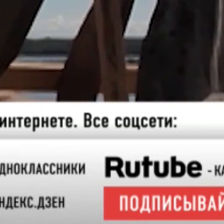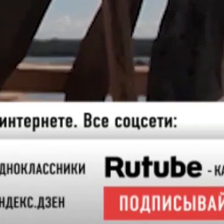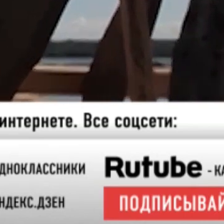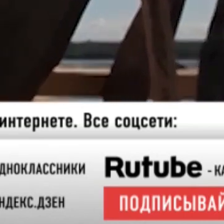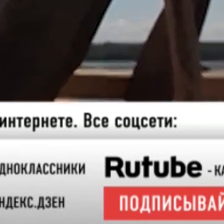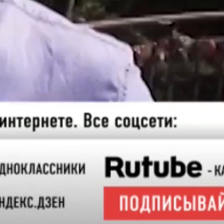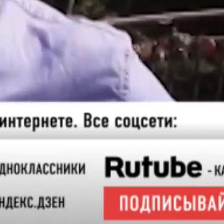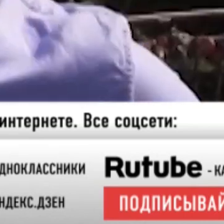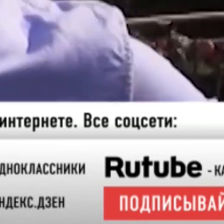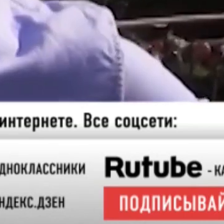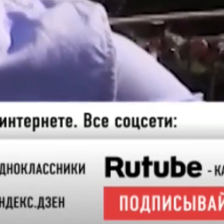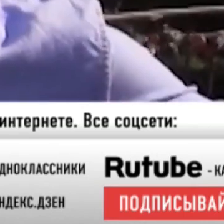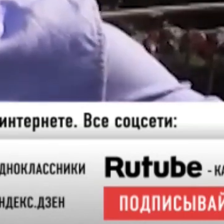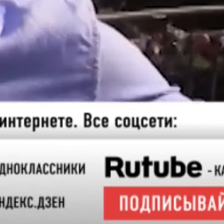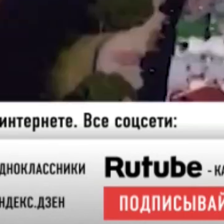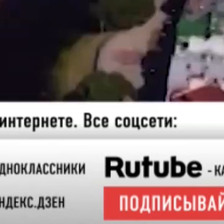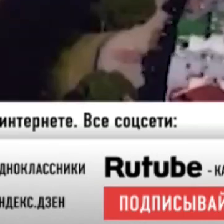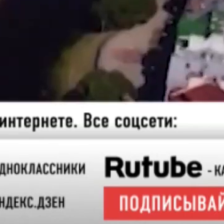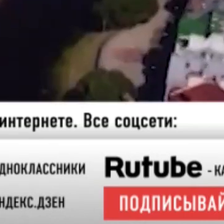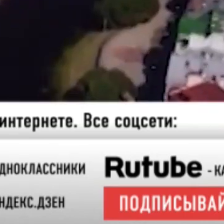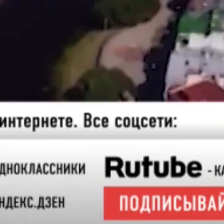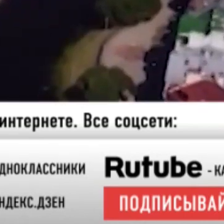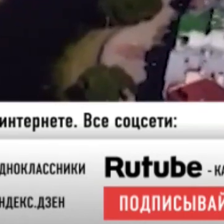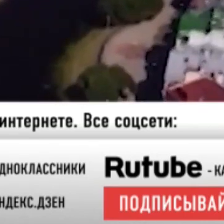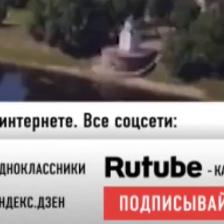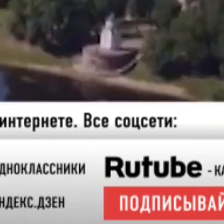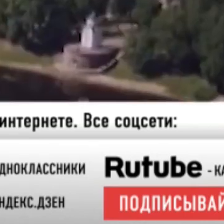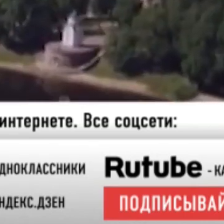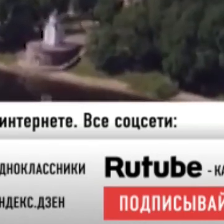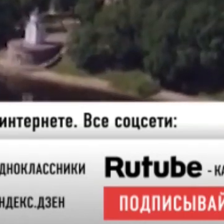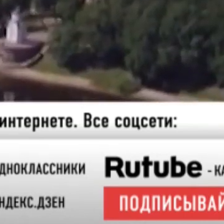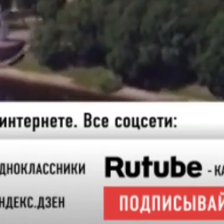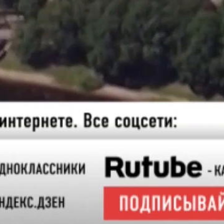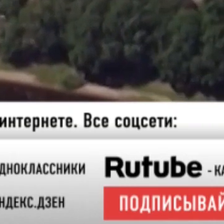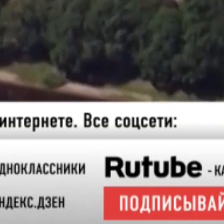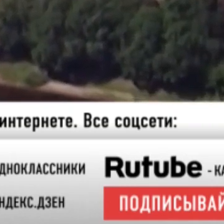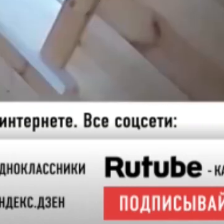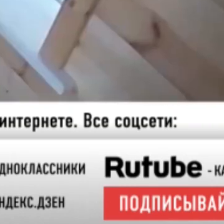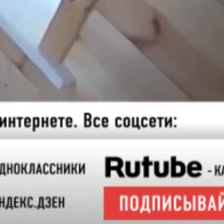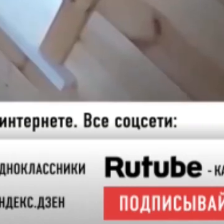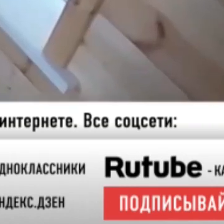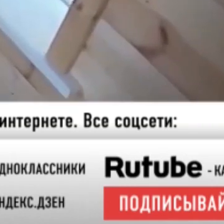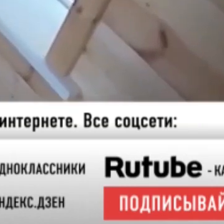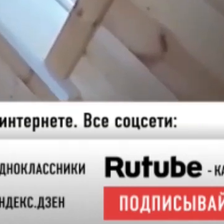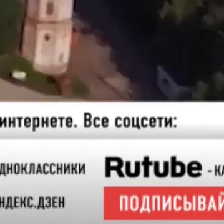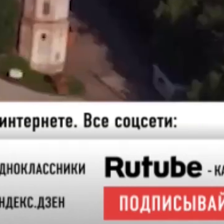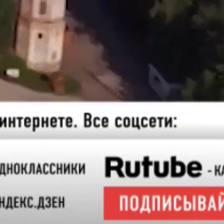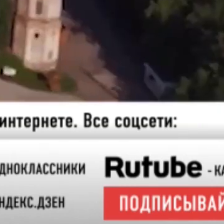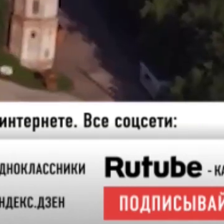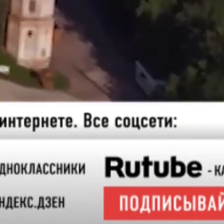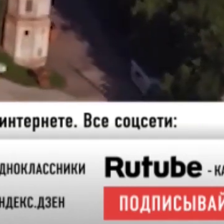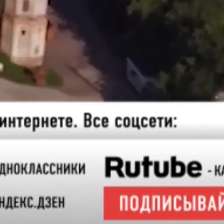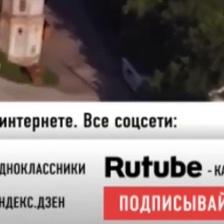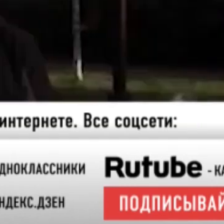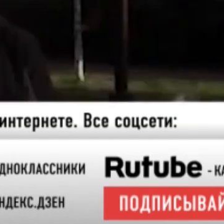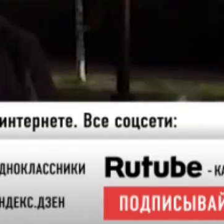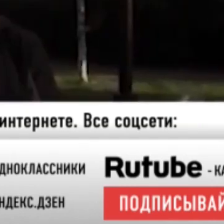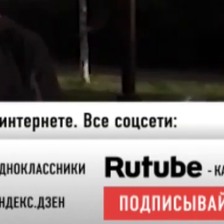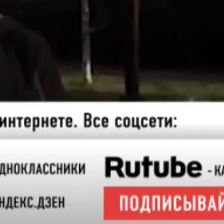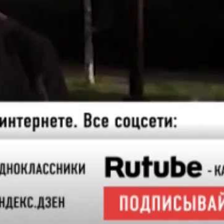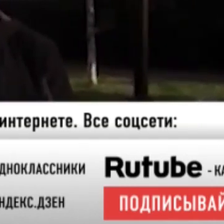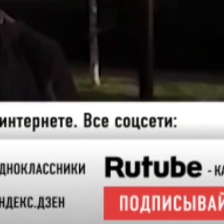с вами Приветствуем тебя воины и господин Псков Мы в Тверской области [музыка] Ленинградской области